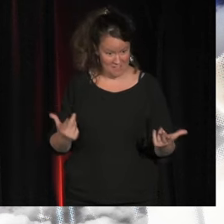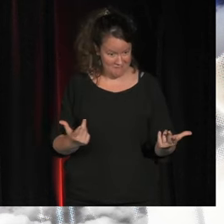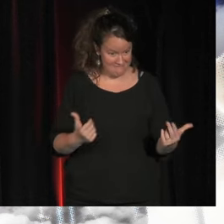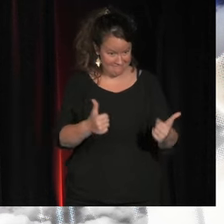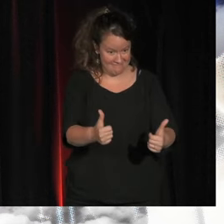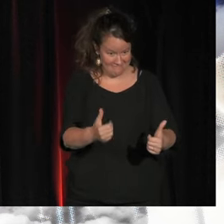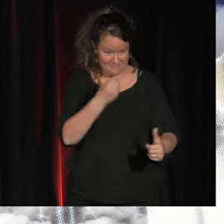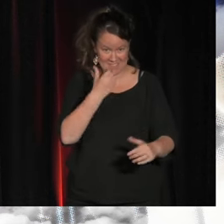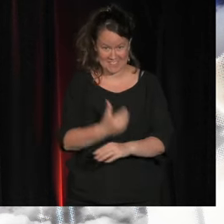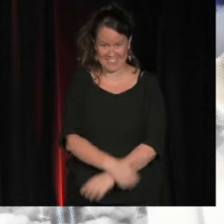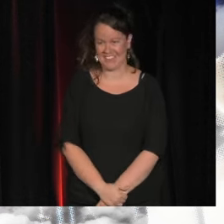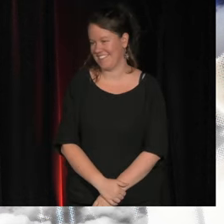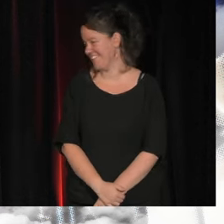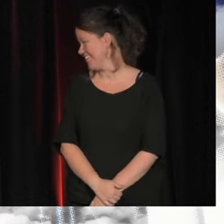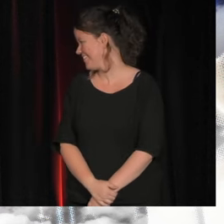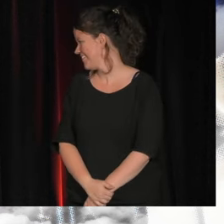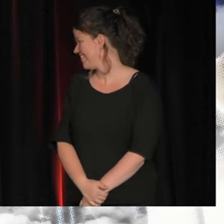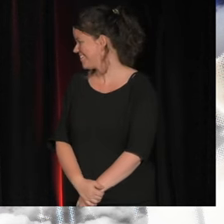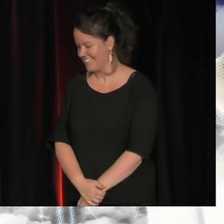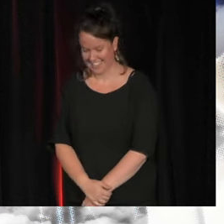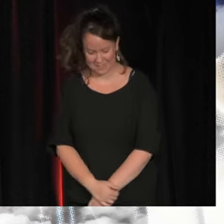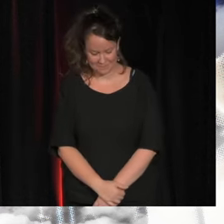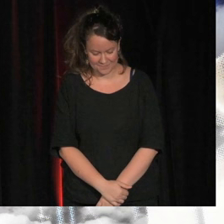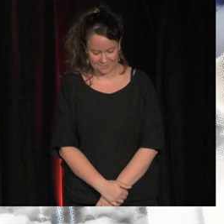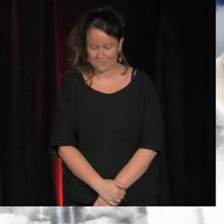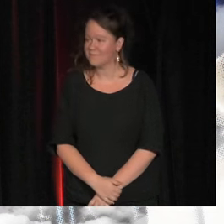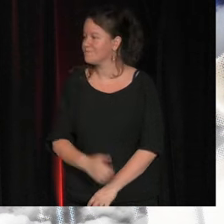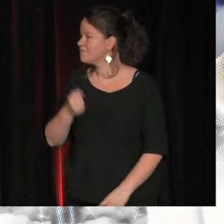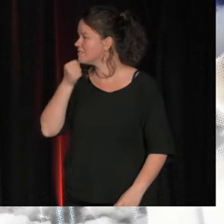On est là. Et on va peut-être faire circuler du coup un micro dans le public.